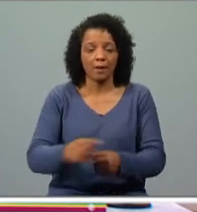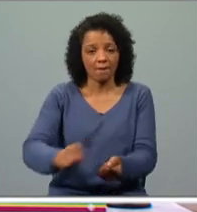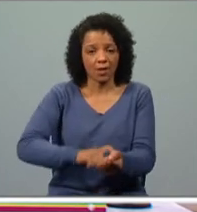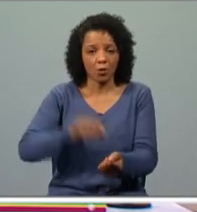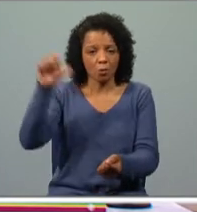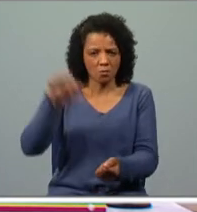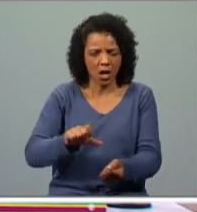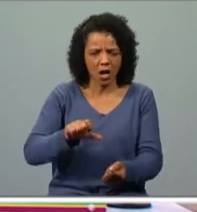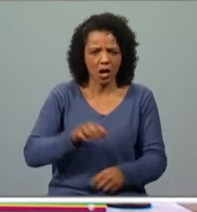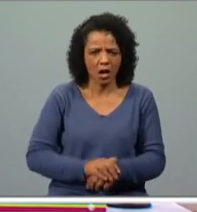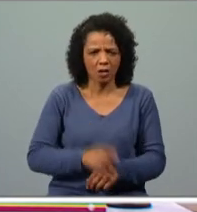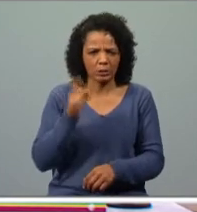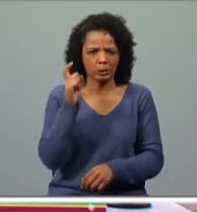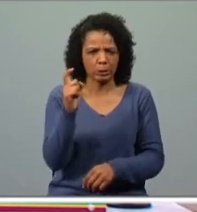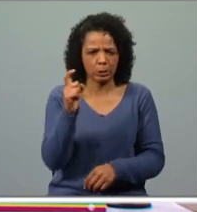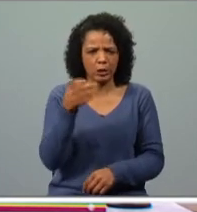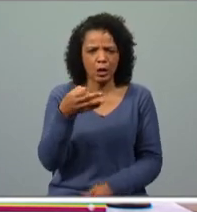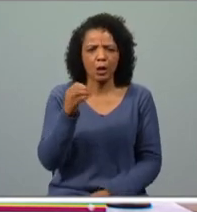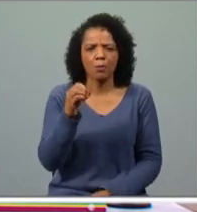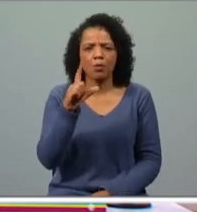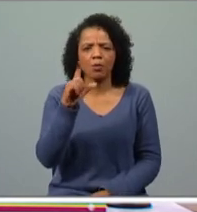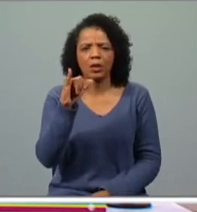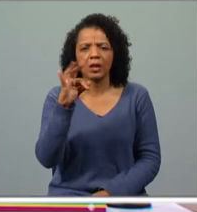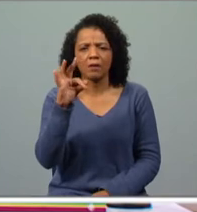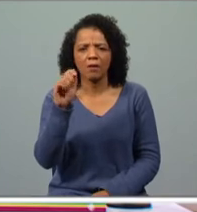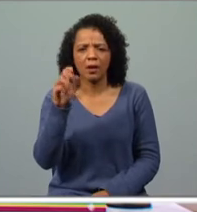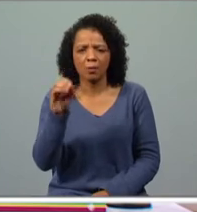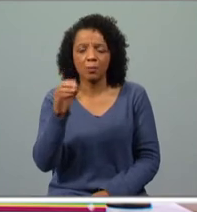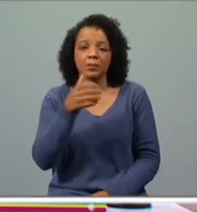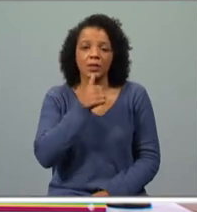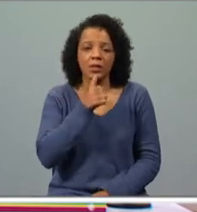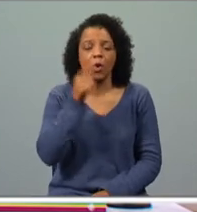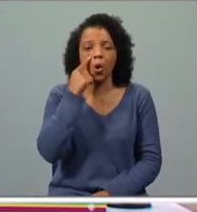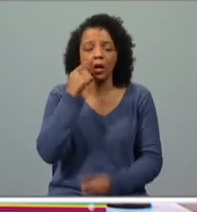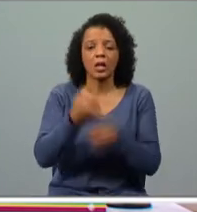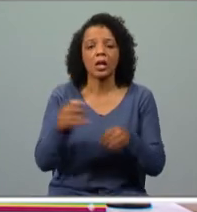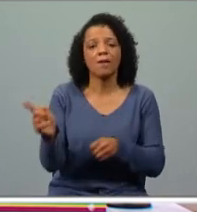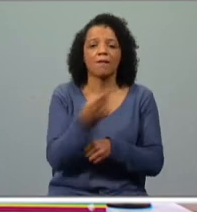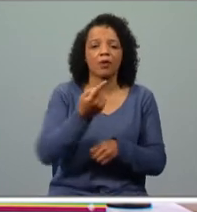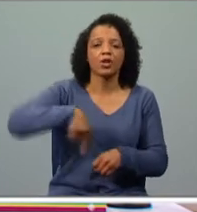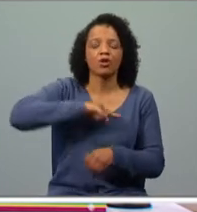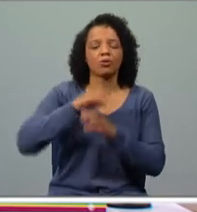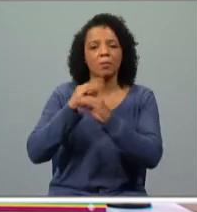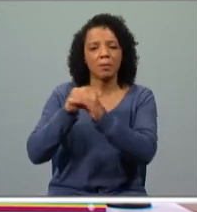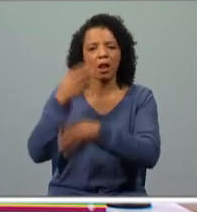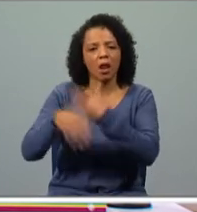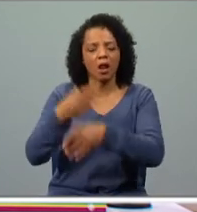polifemo Então o que é que eles decidiram Olha polifemo tu vais para 所以他們是什麼決定 看起來你要多管閒事 aquela Ilha ficas lá sossegadinho nós conversamos todos os dias assim Olá 那個島 靜靜地呆在那裡 我們我們每天都這樣說你好